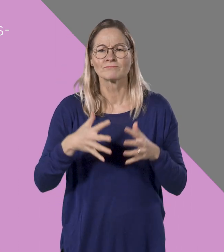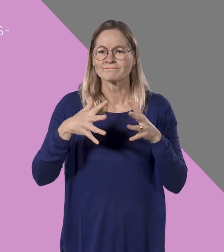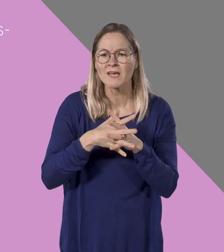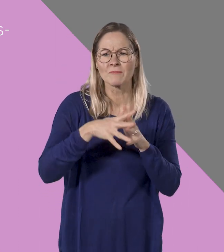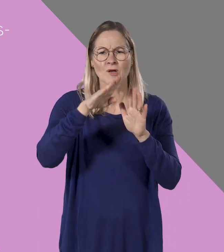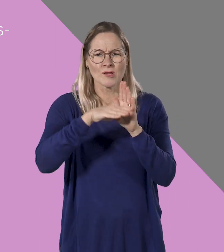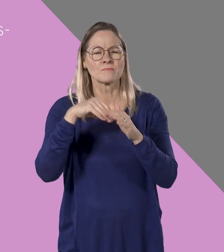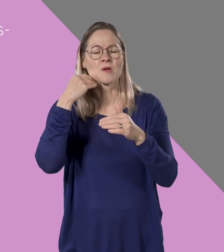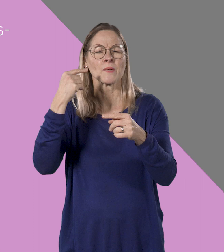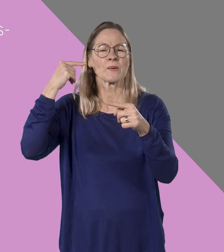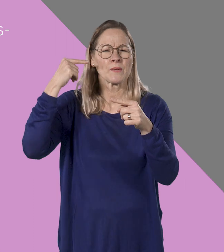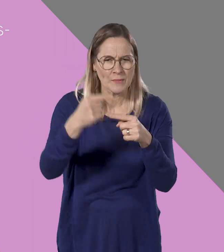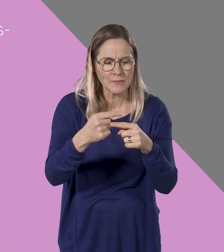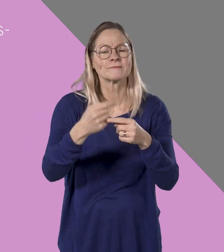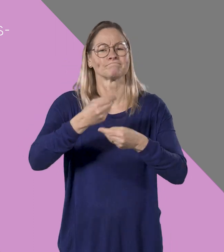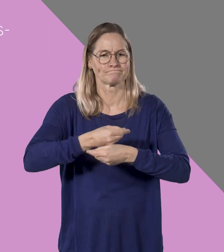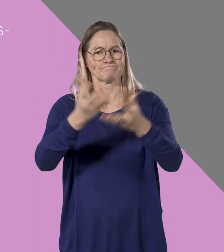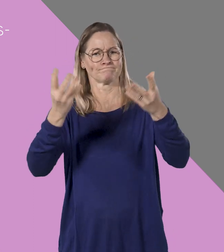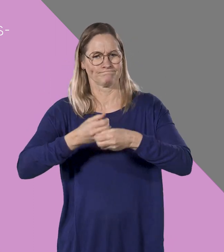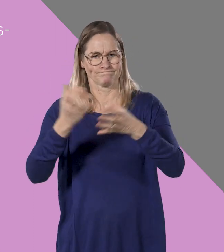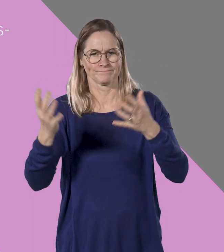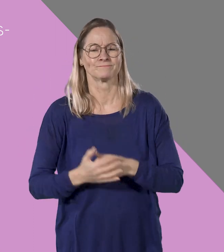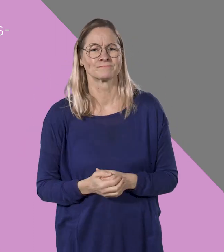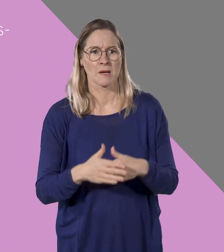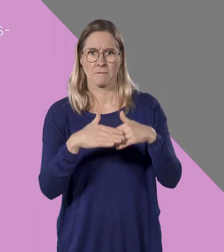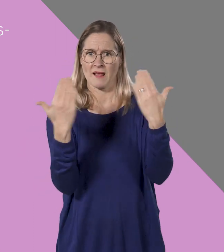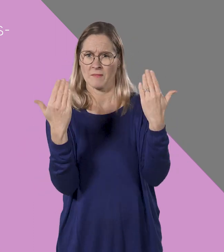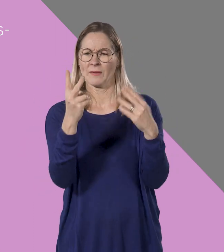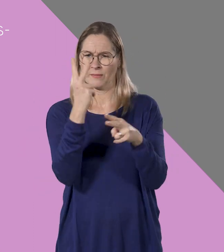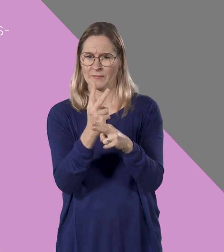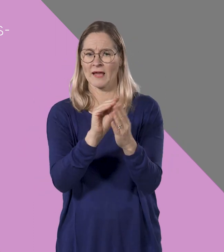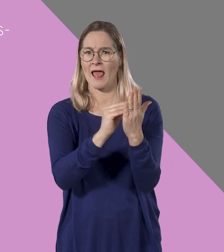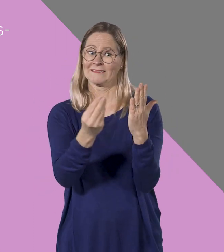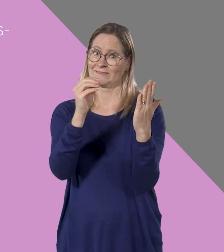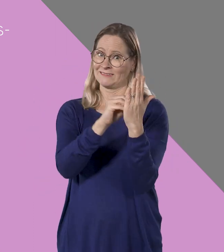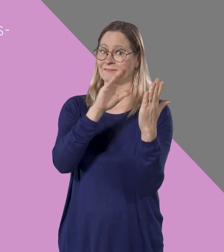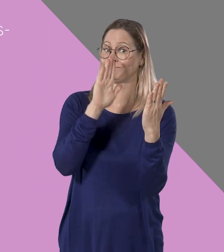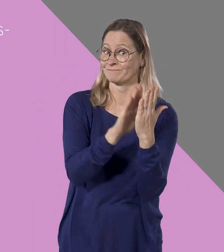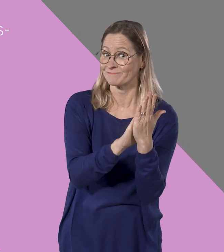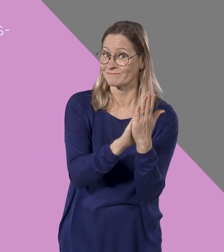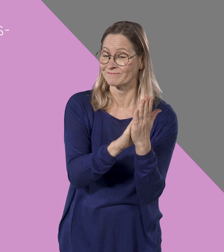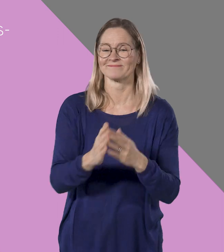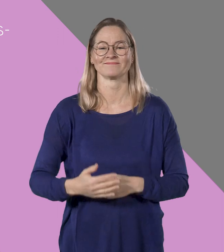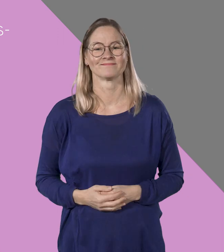Tarkempi ohjelma julkaistaan lähempänä tapahtumaa. Merkatkaahan päivämäärä kalenteriinne!